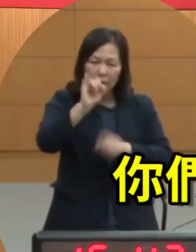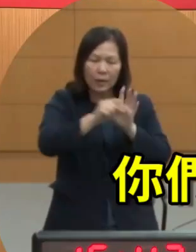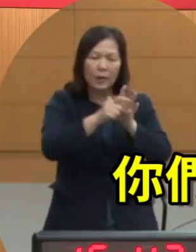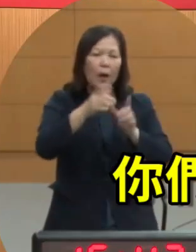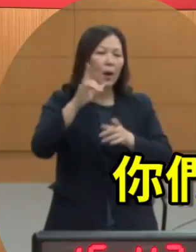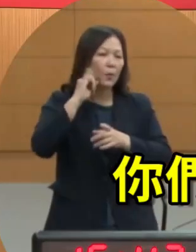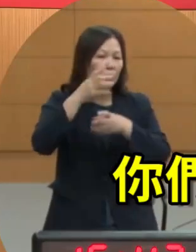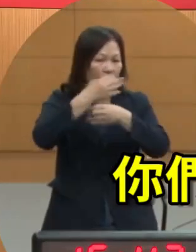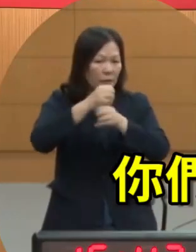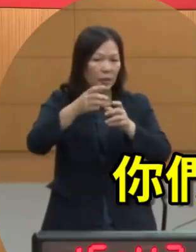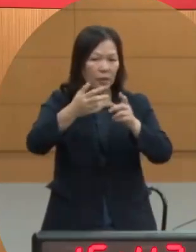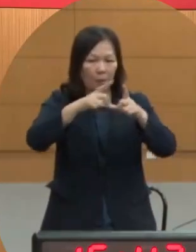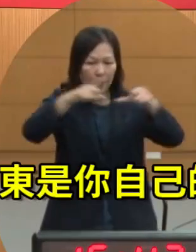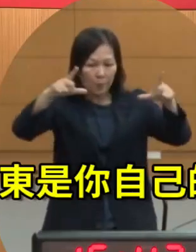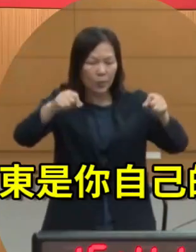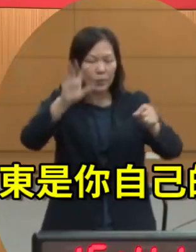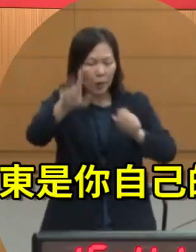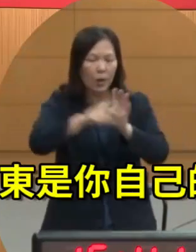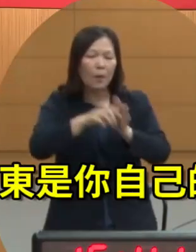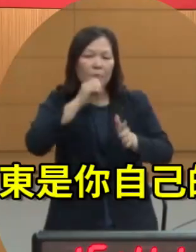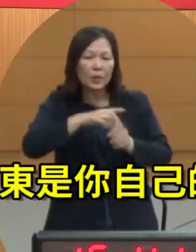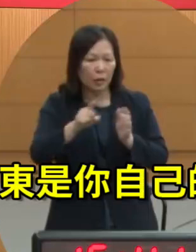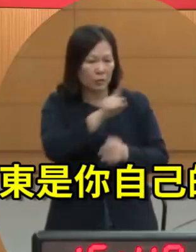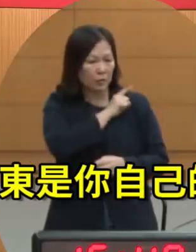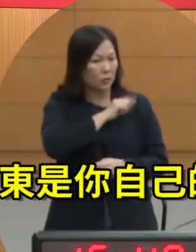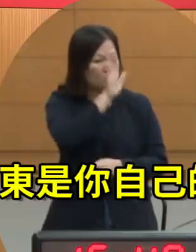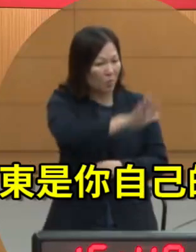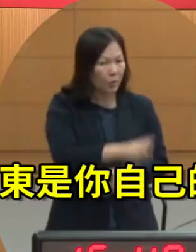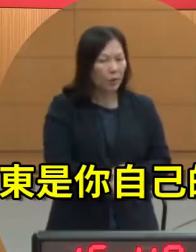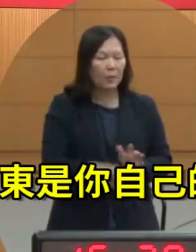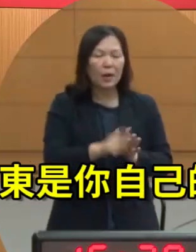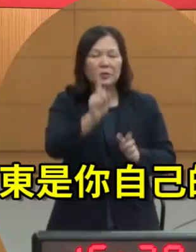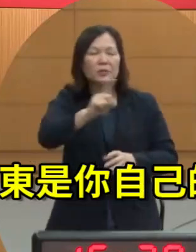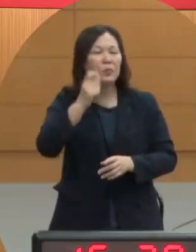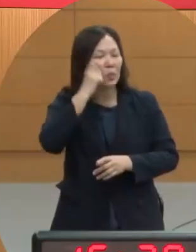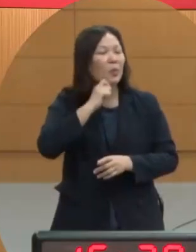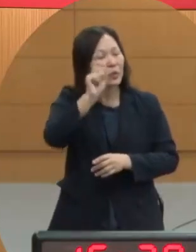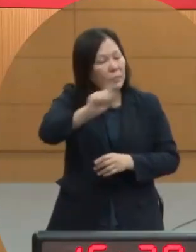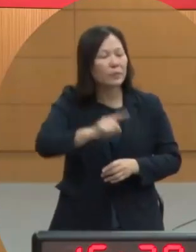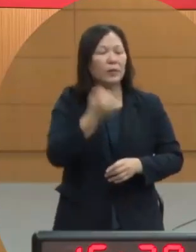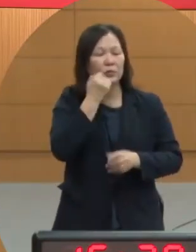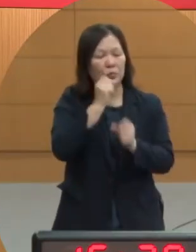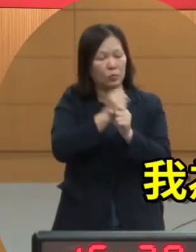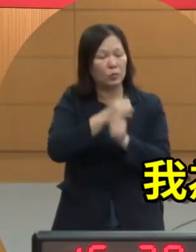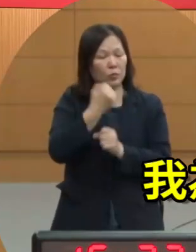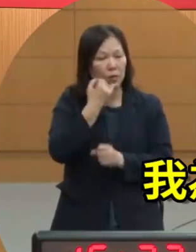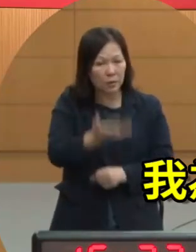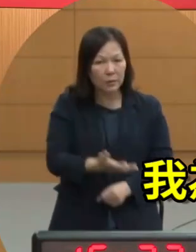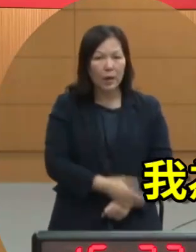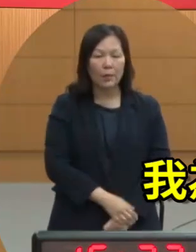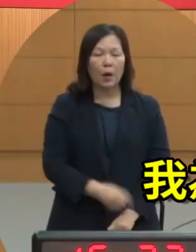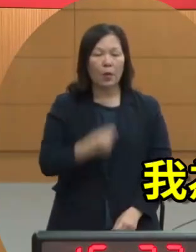你們把屏東當什麼 屏東是你自己的地盤嗎 你愛怎麼就怎麼樣嗎 我為什麼出來選舉